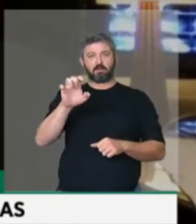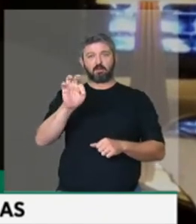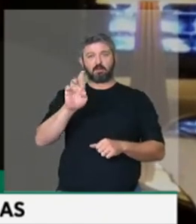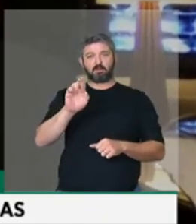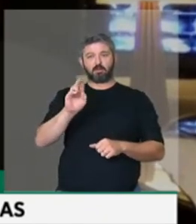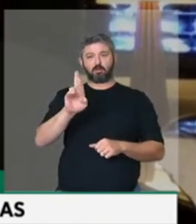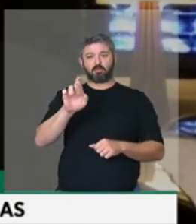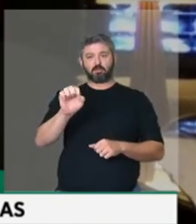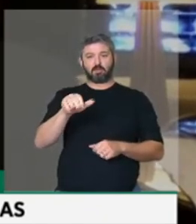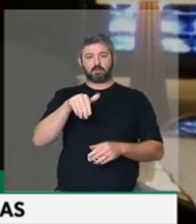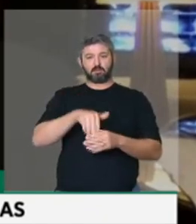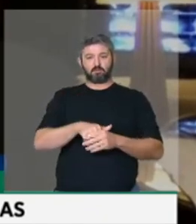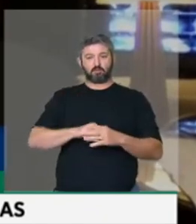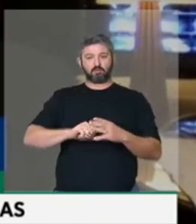OBSTRUÇÃO. DEMOCRATAS. COMO